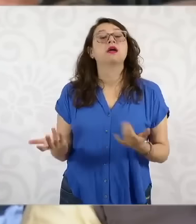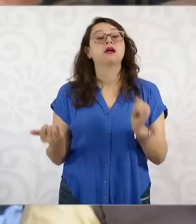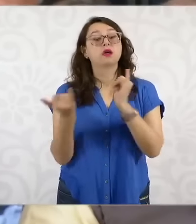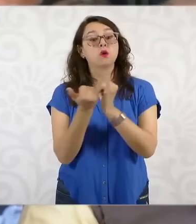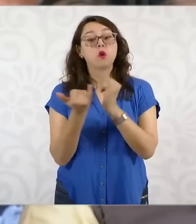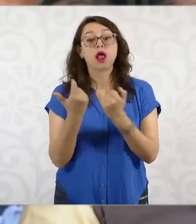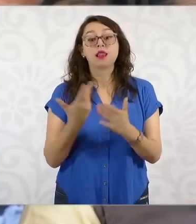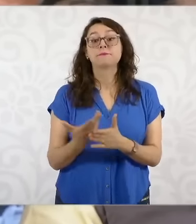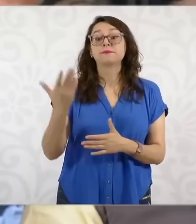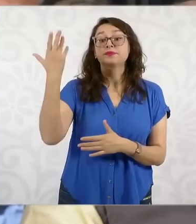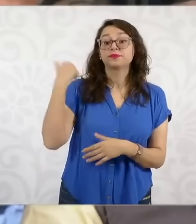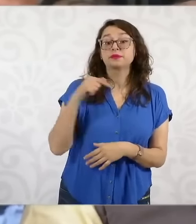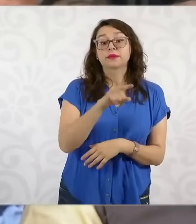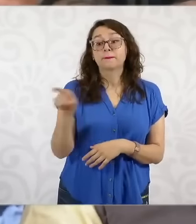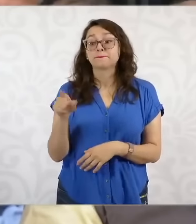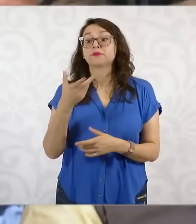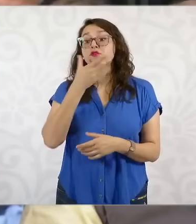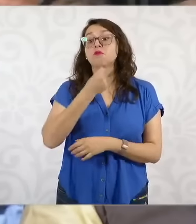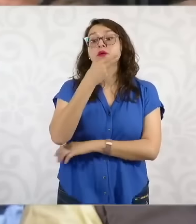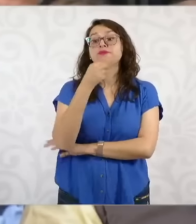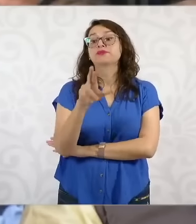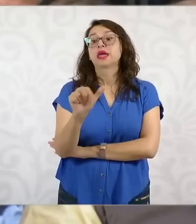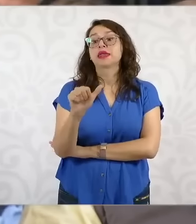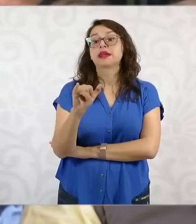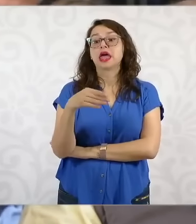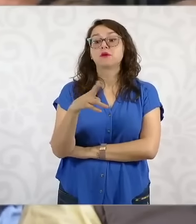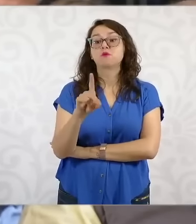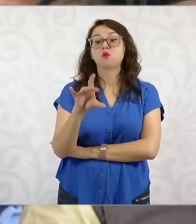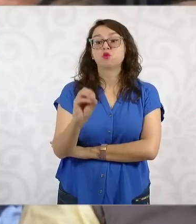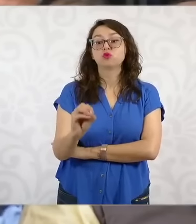comentó Cratas, particularmente Raimundo Riva Palacio, pues también habría que recordar que